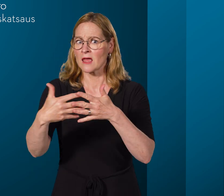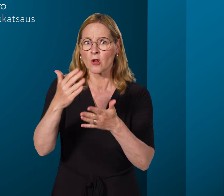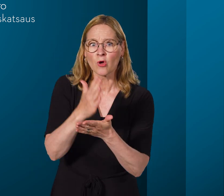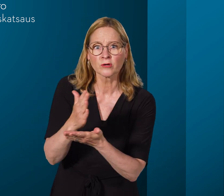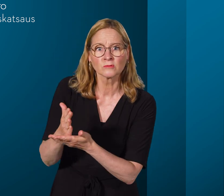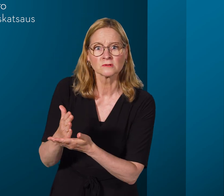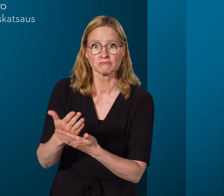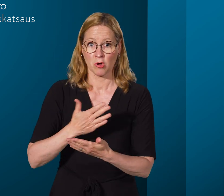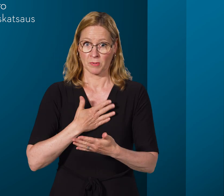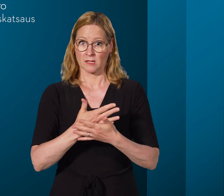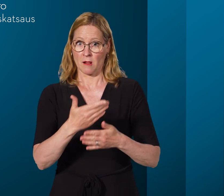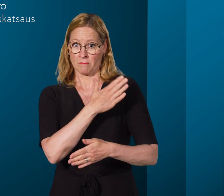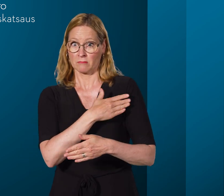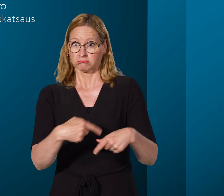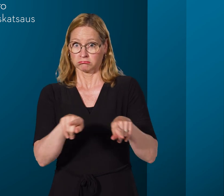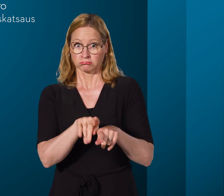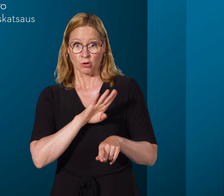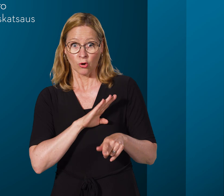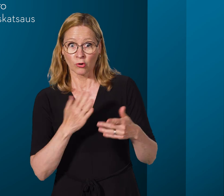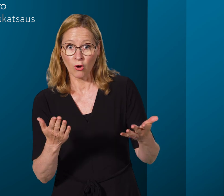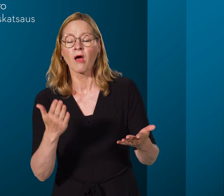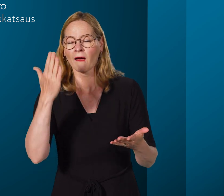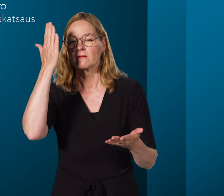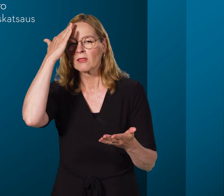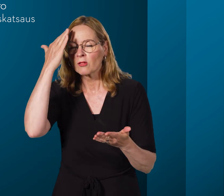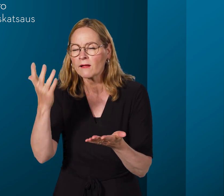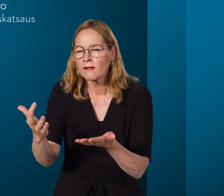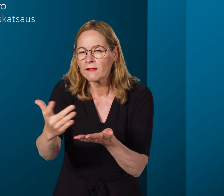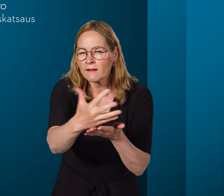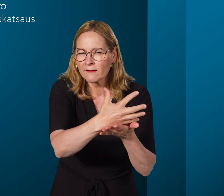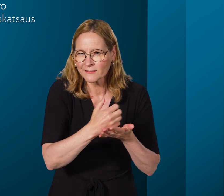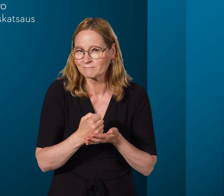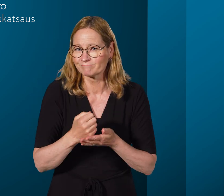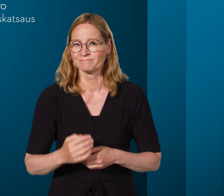sekä kielellisten oikeuksien ja omakielisten palvelujen toteutumisesta.